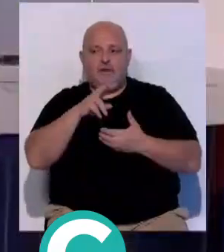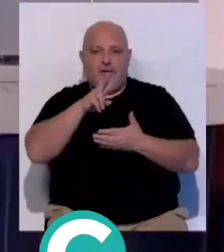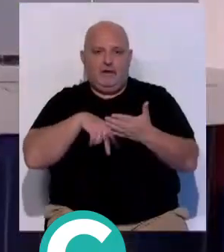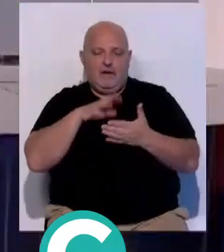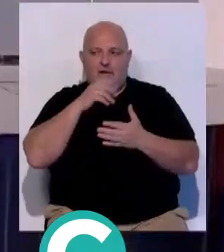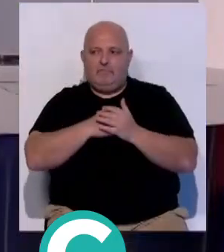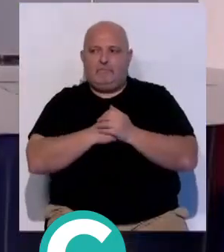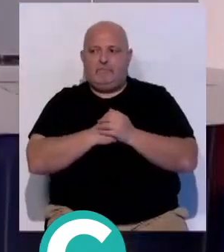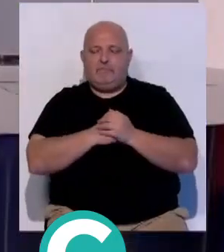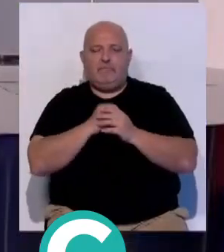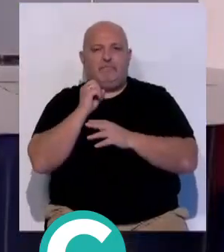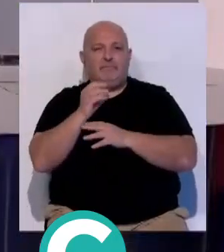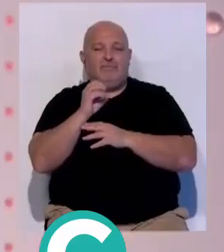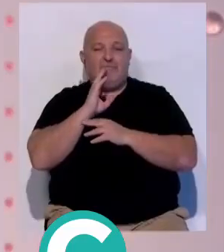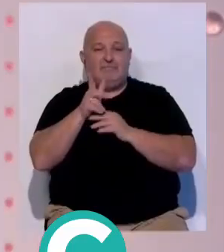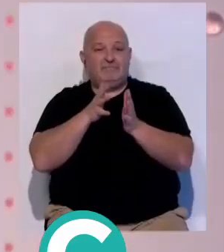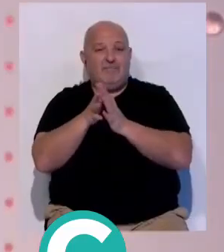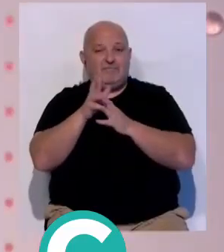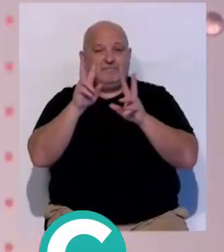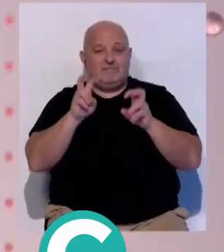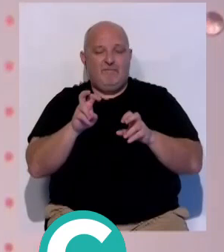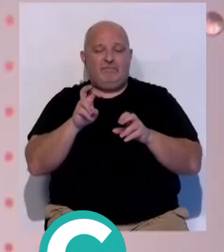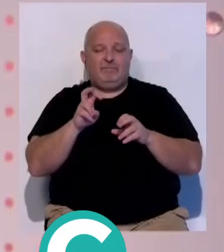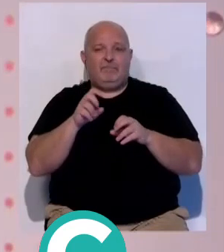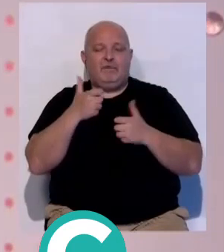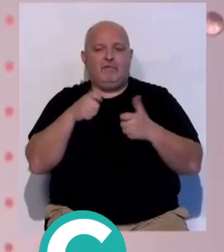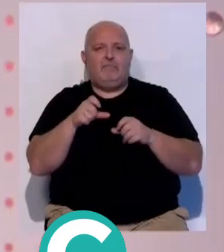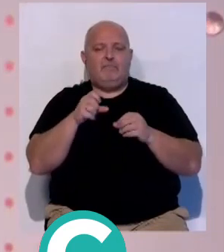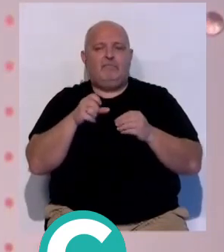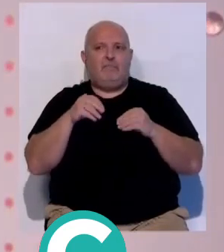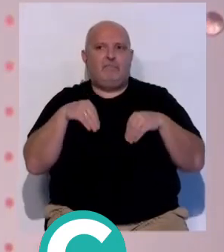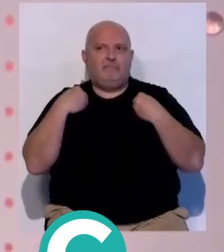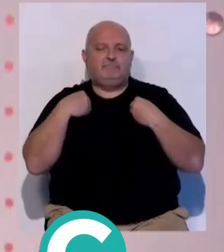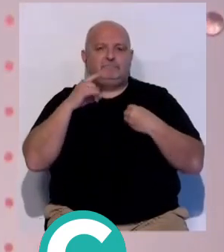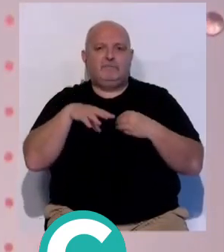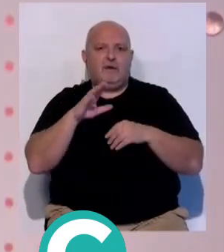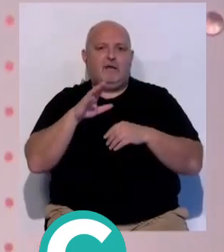Sí después de la ponencia que comentabas de Alex griselmo hemos disfrutado de la presencia nada más